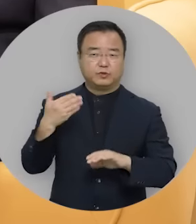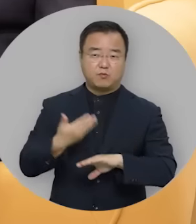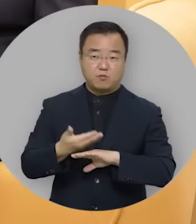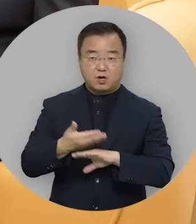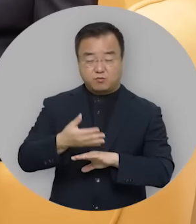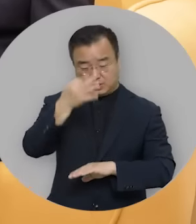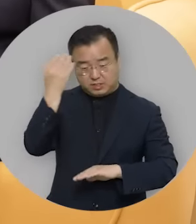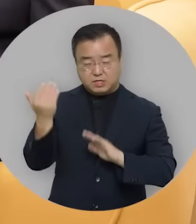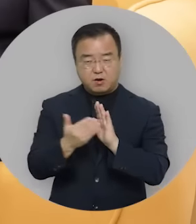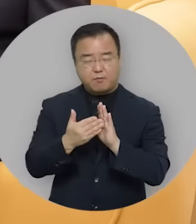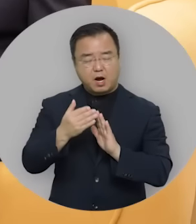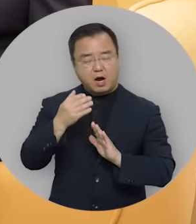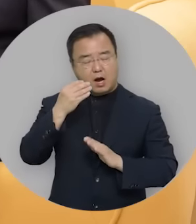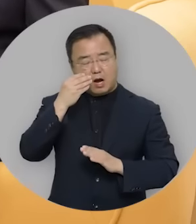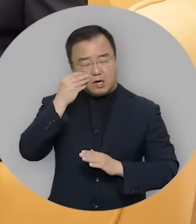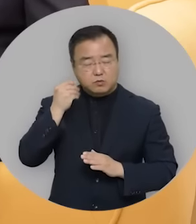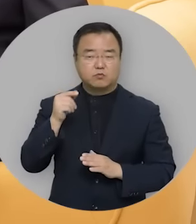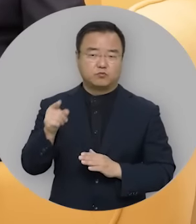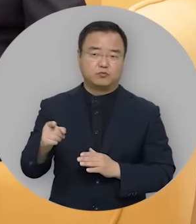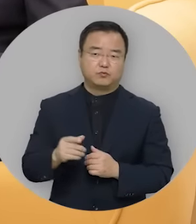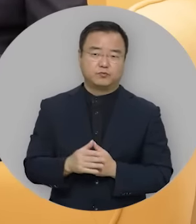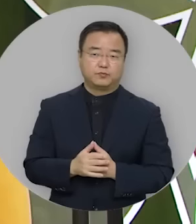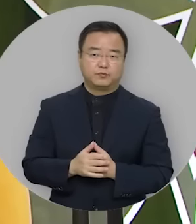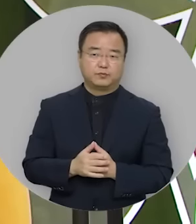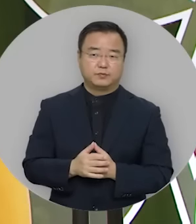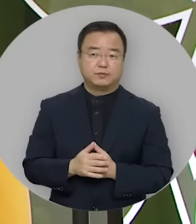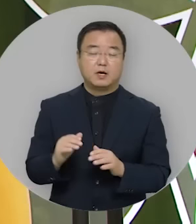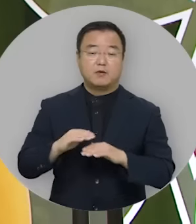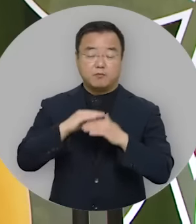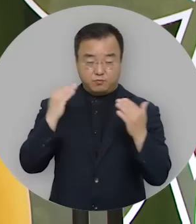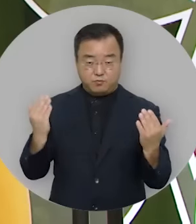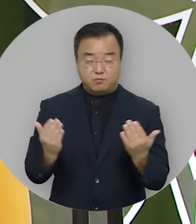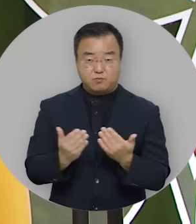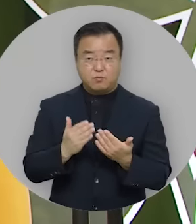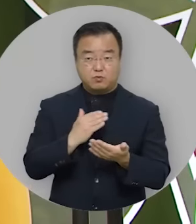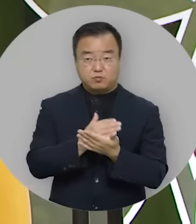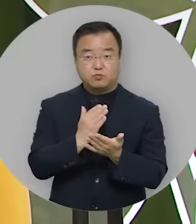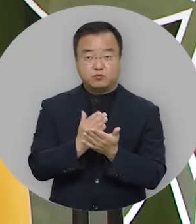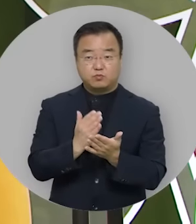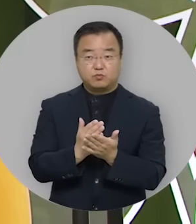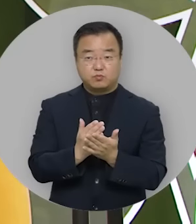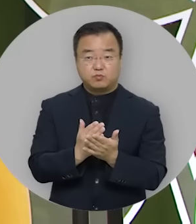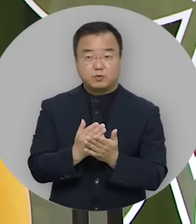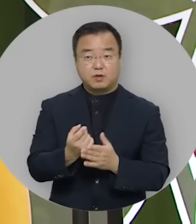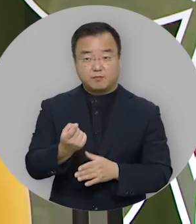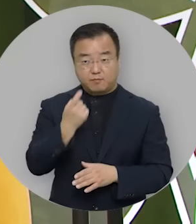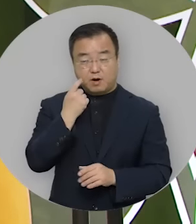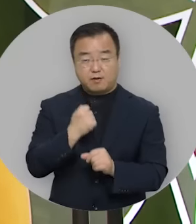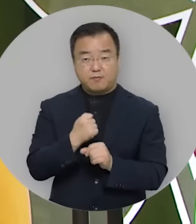정말 첨단 기술에 더 친근할 텐데 그걸 다 이렇게 해 주는 걸 보면